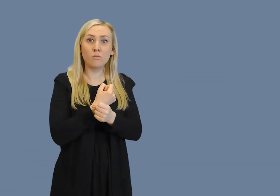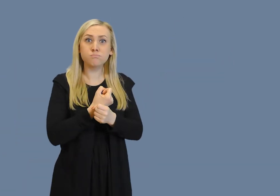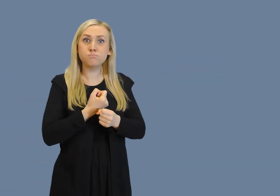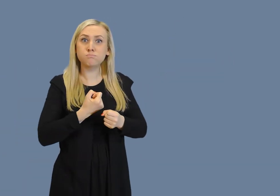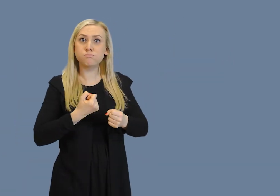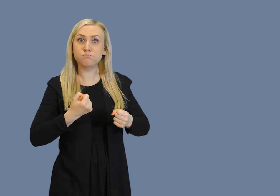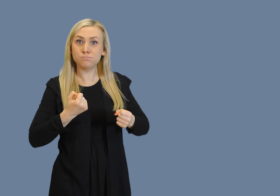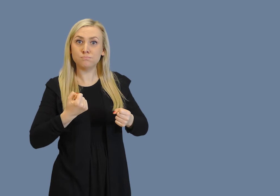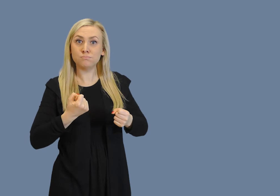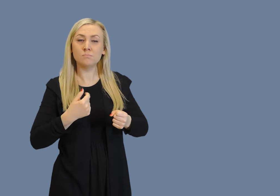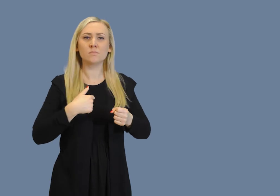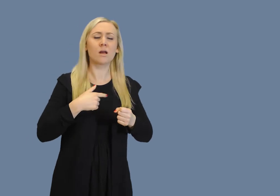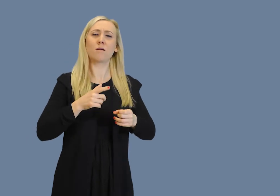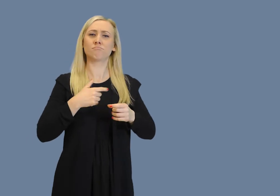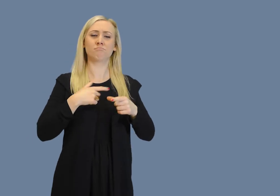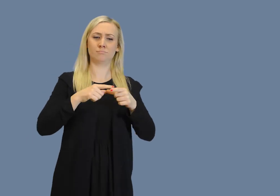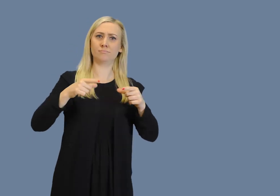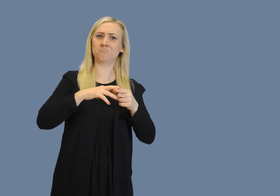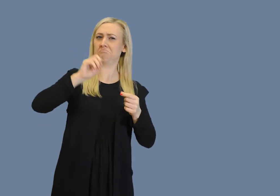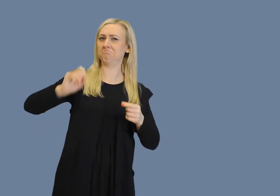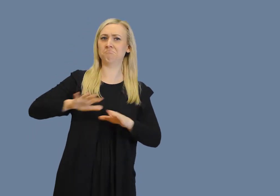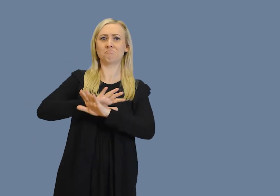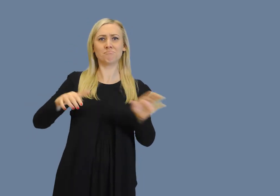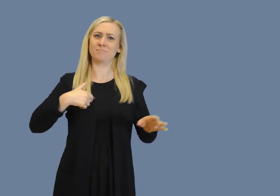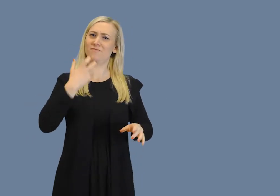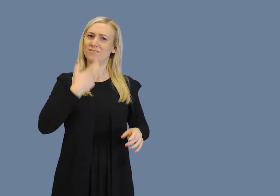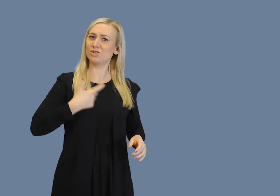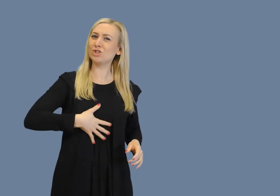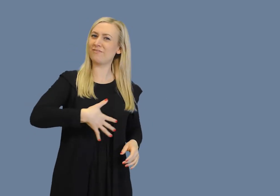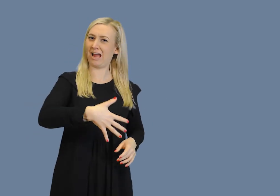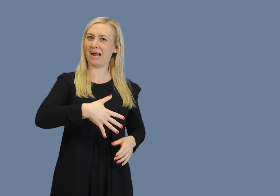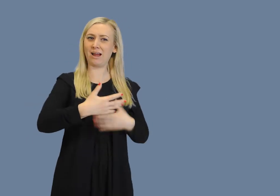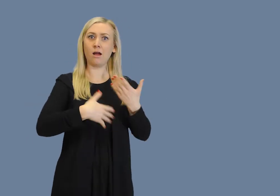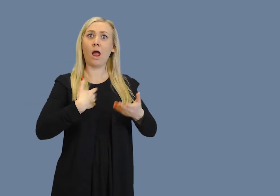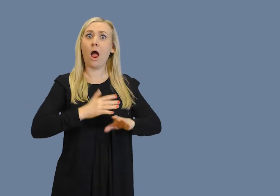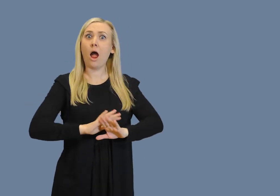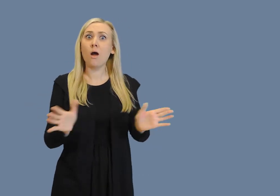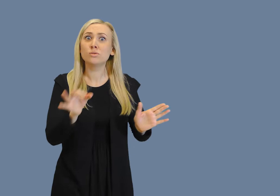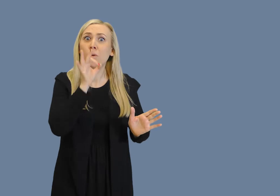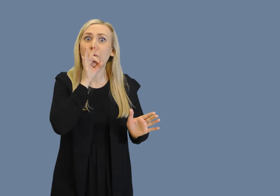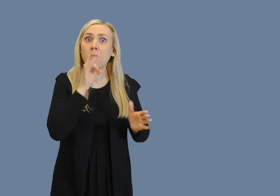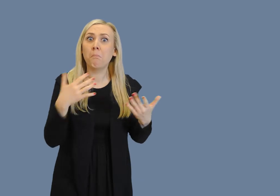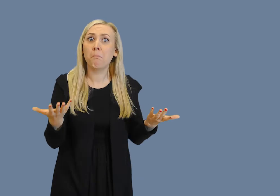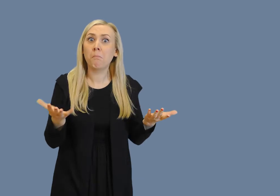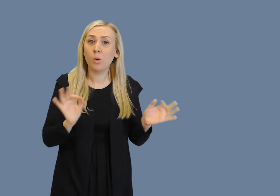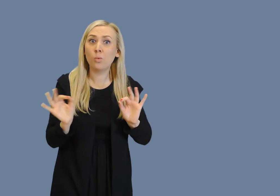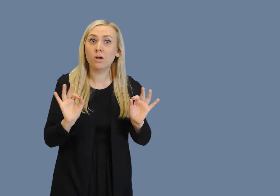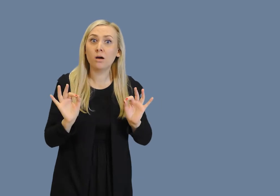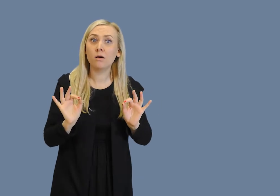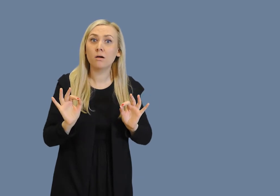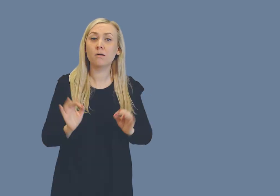Kann ich dadurch dick oder unfruchtbar werden?